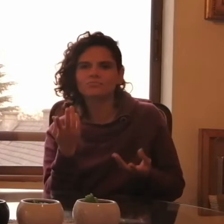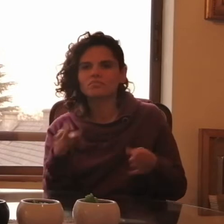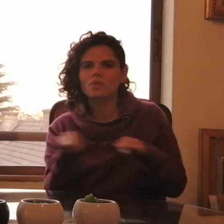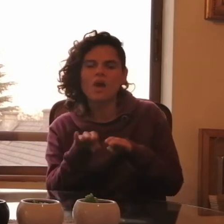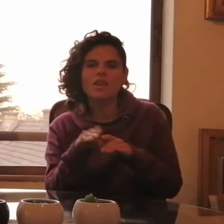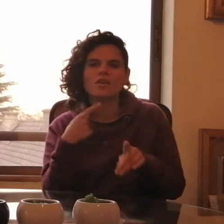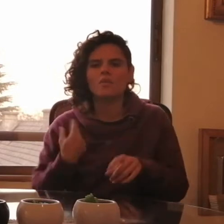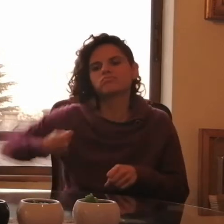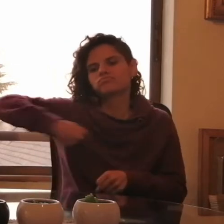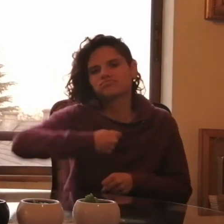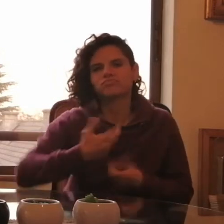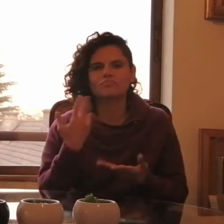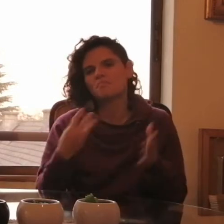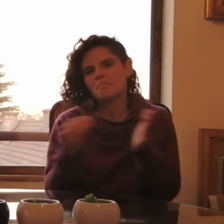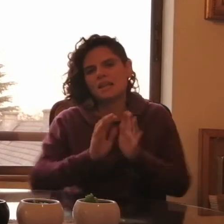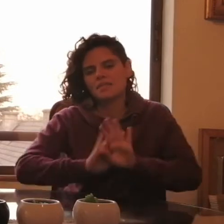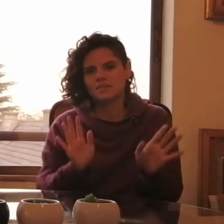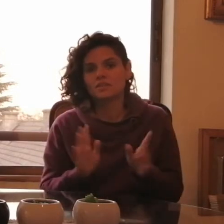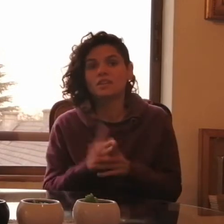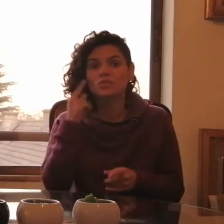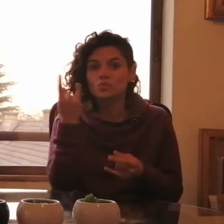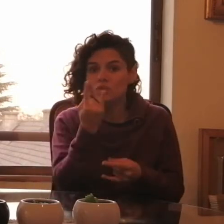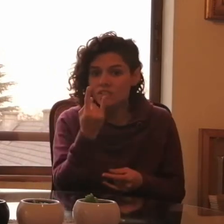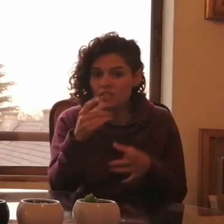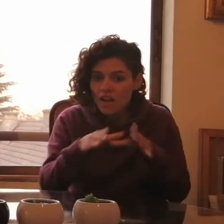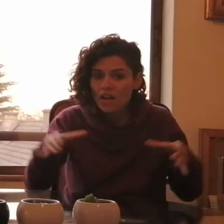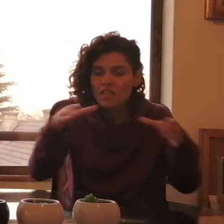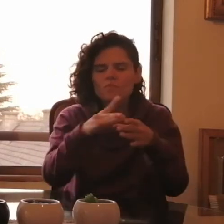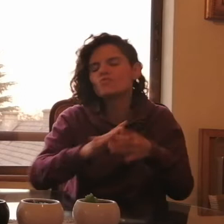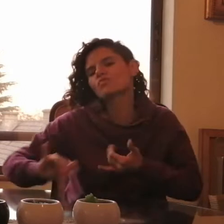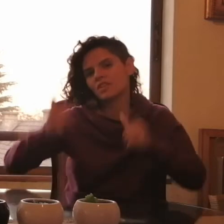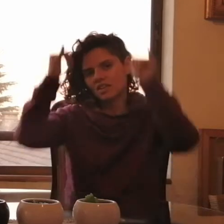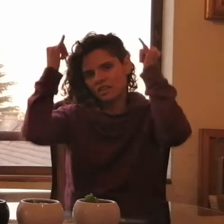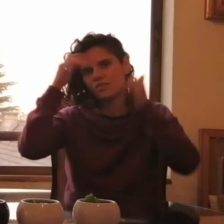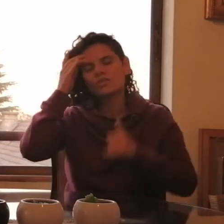entonces en la universidad en realidad fue muy entretenido, obvio que había que estudiar